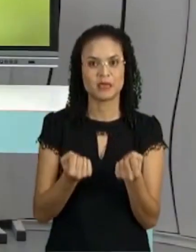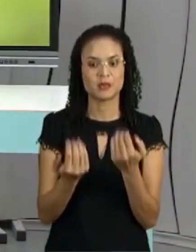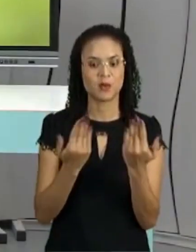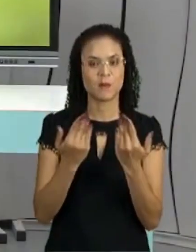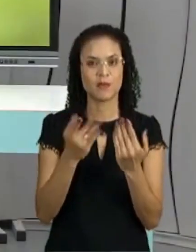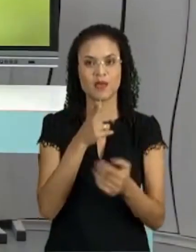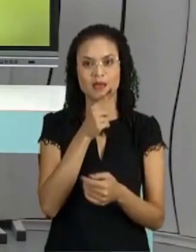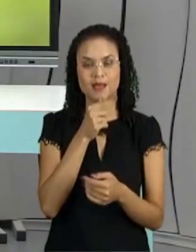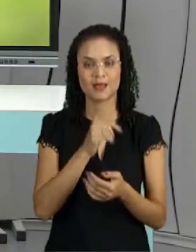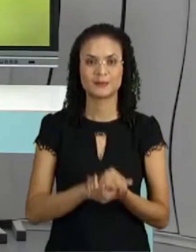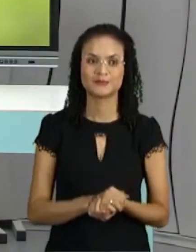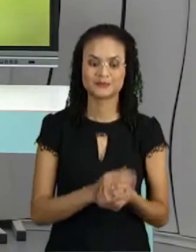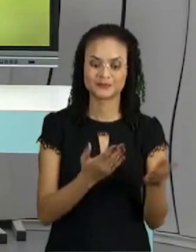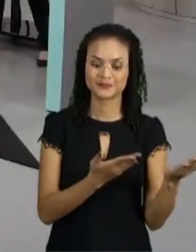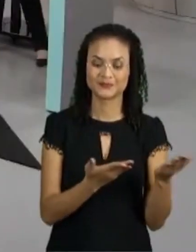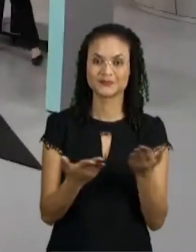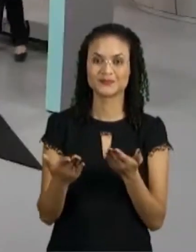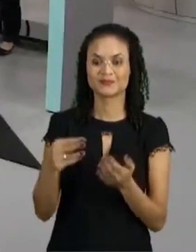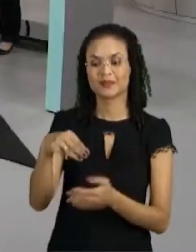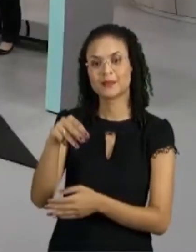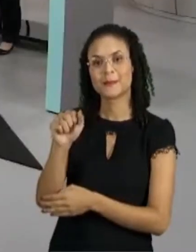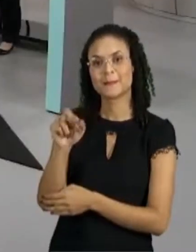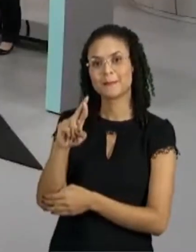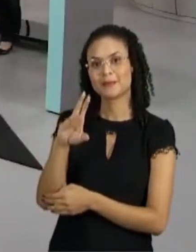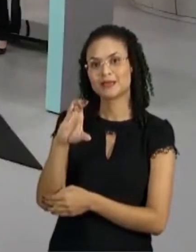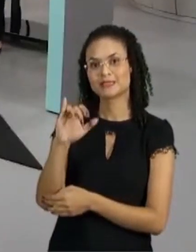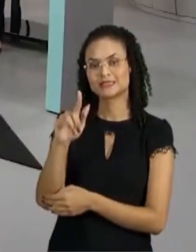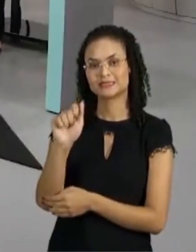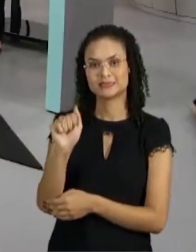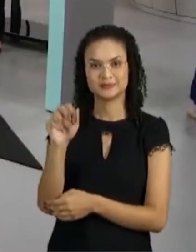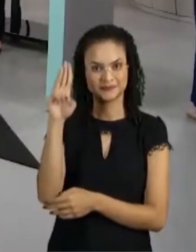Márcia Moura, pode chegar aqui por favor. Tudo bem, Márcia?